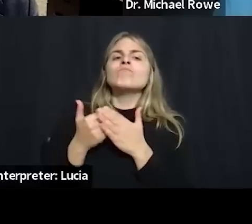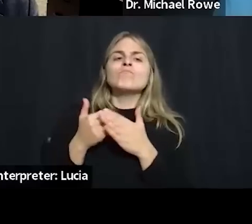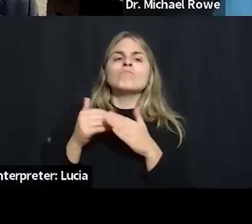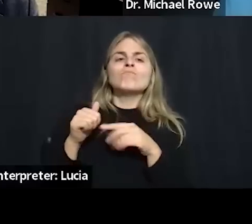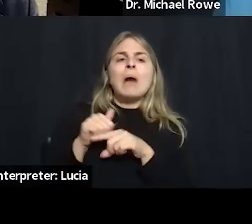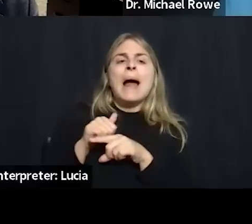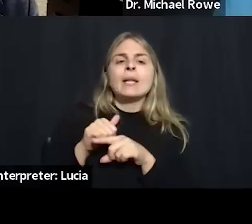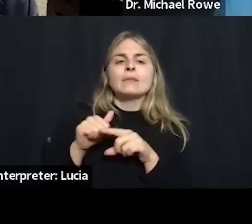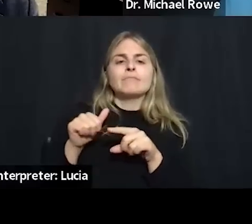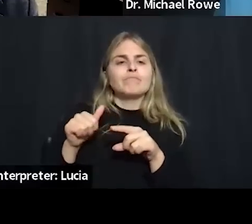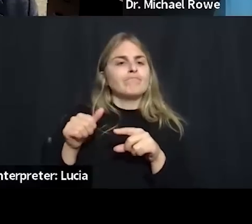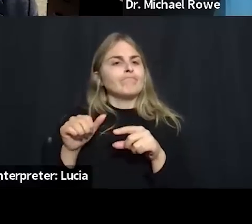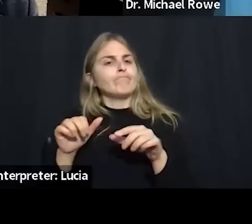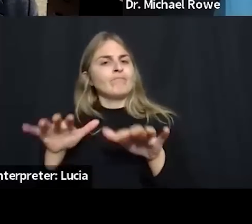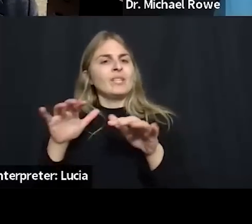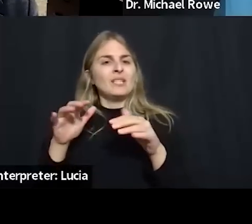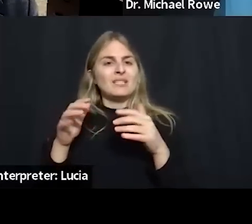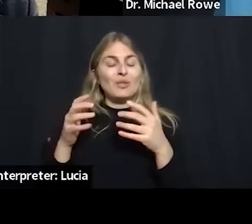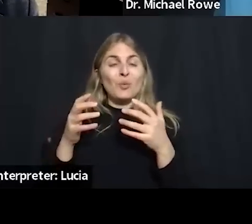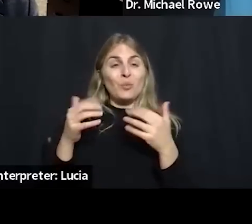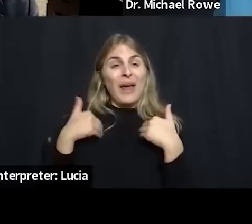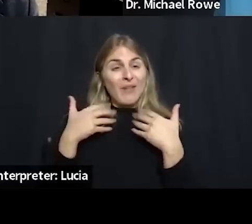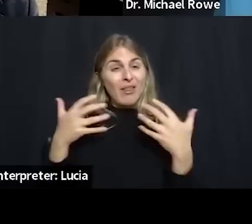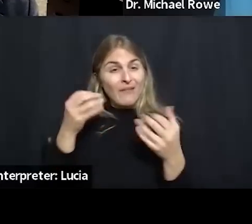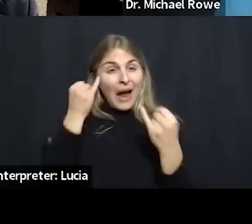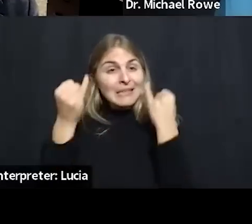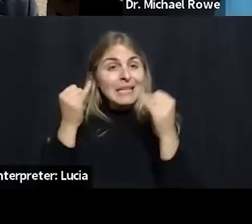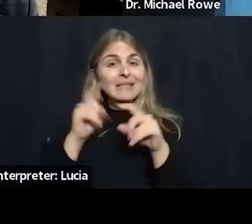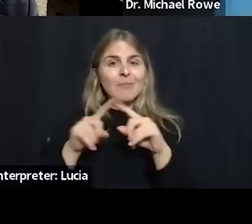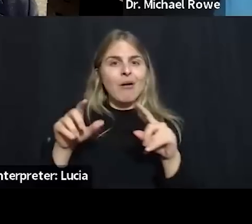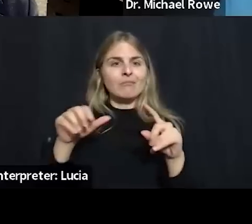tantos pilotos pero ningún avión para volar. Nunca se le da continuación a estos programas